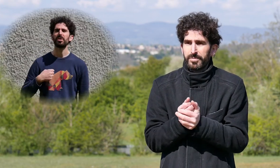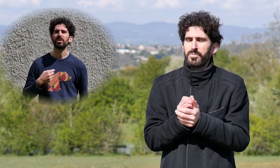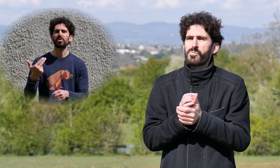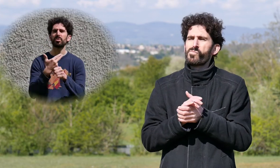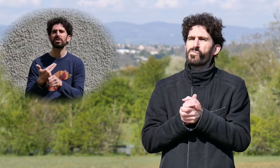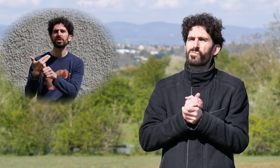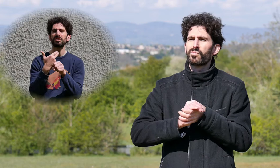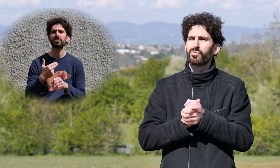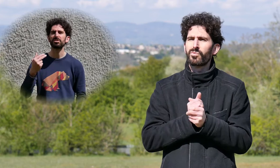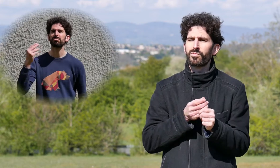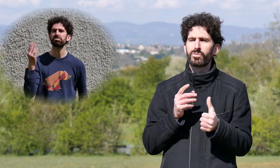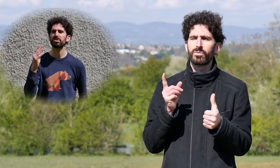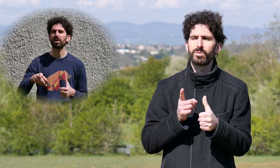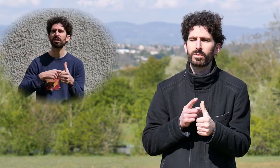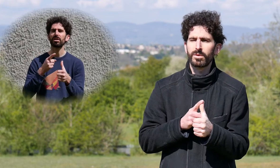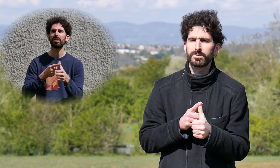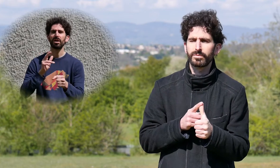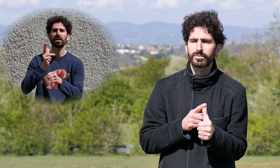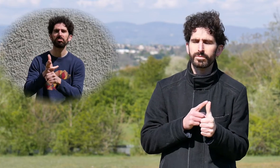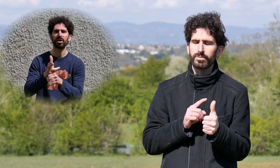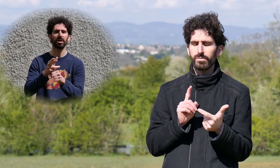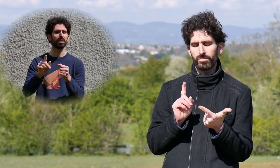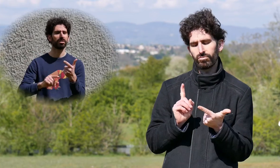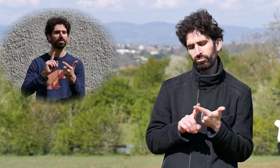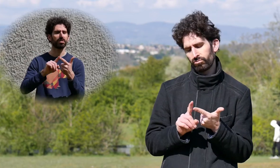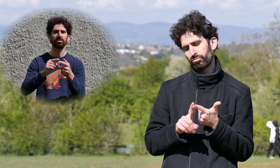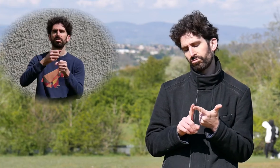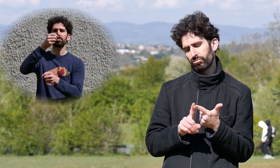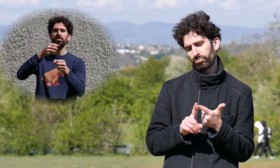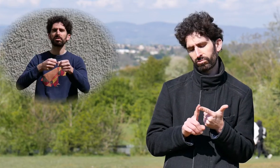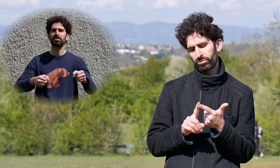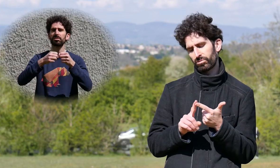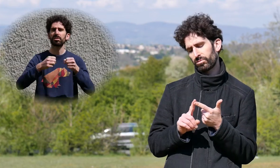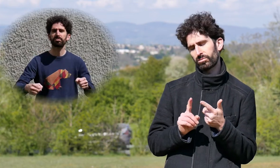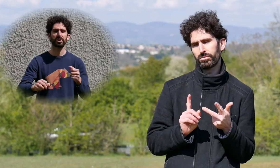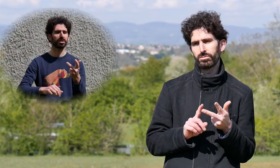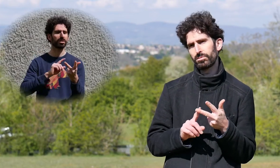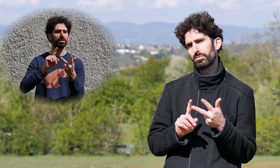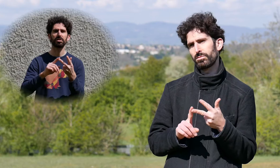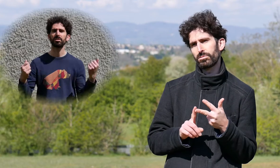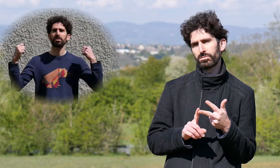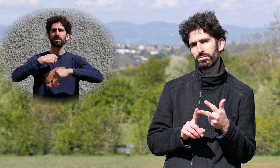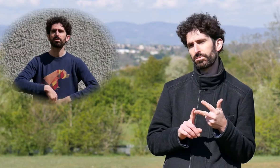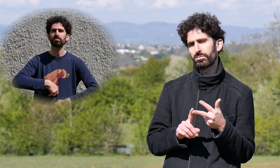* Pour le tournage, j'ai besoin * * d'une caméra, * * d'un trépied, * * d'un manteau. *